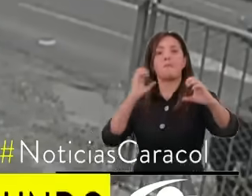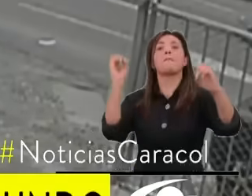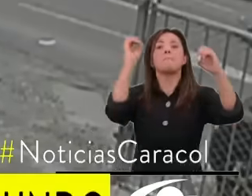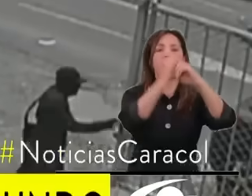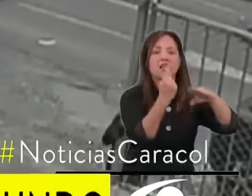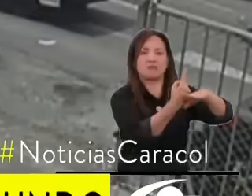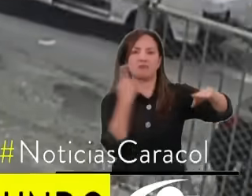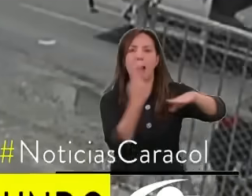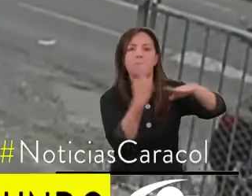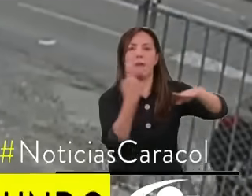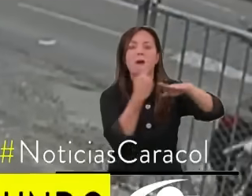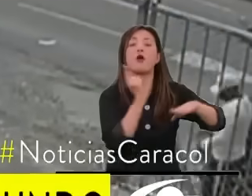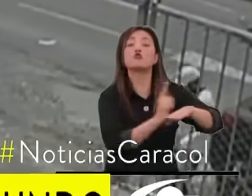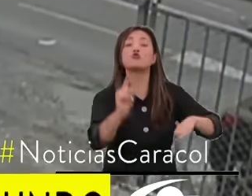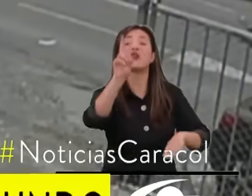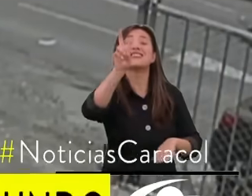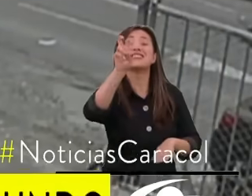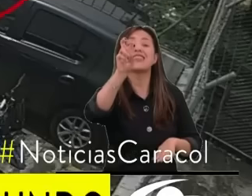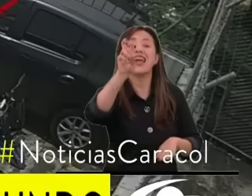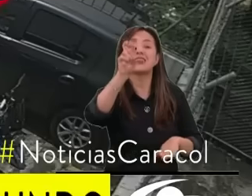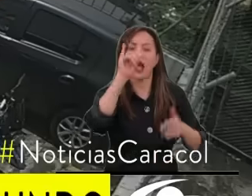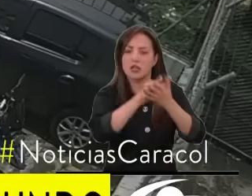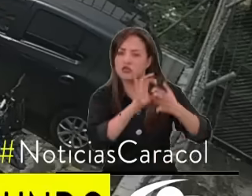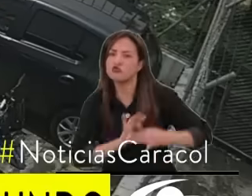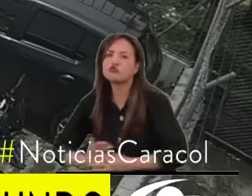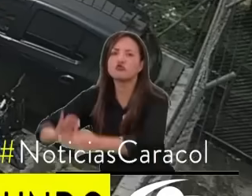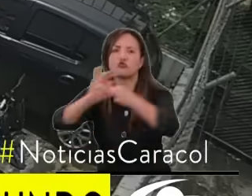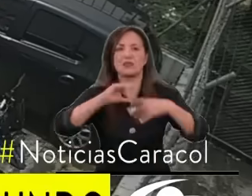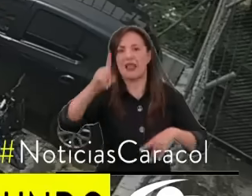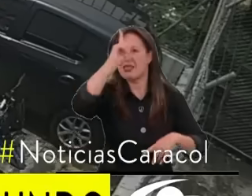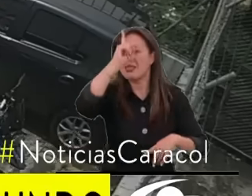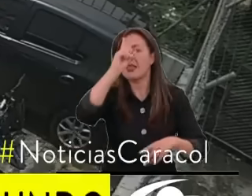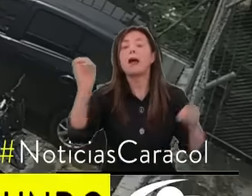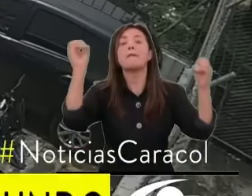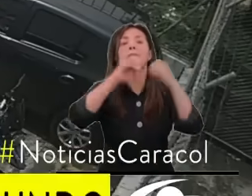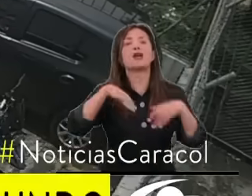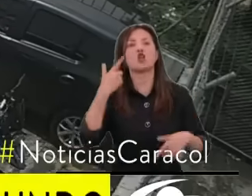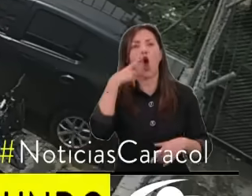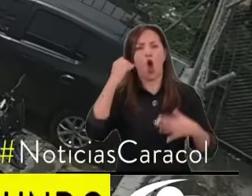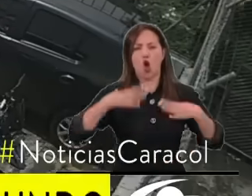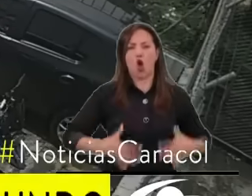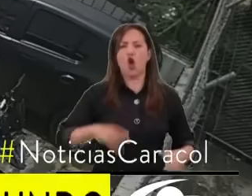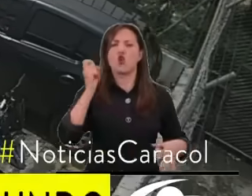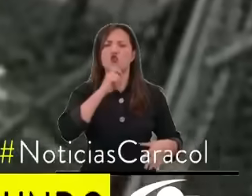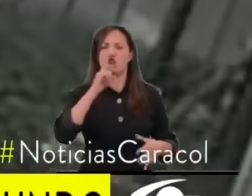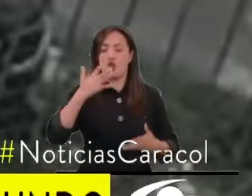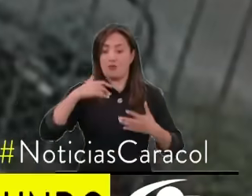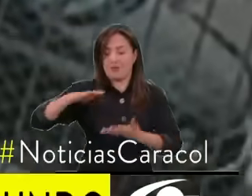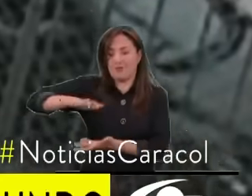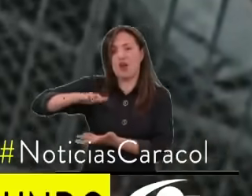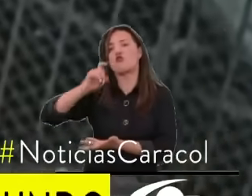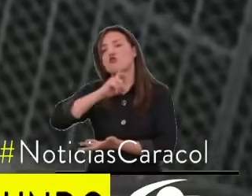es intimidado por los delincuentes a quien también equipan el dispositivo móvil, 40 segundos después aparece el